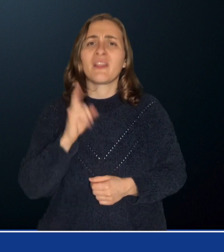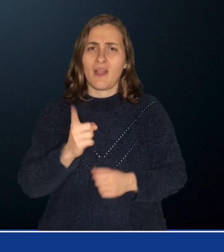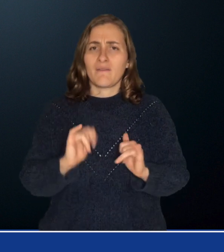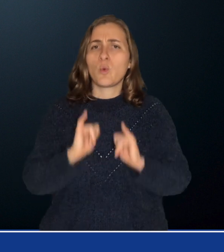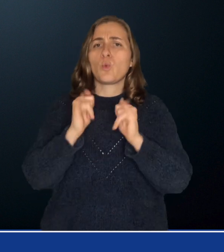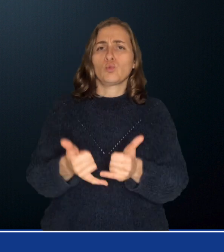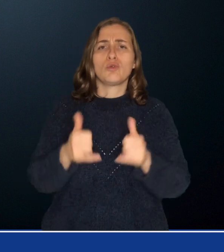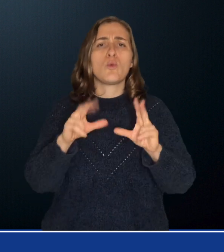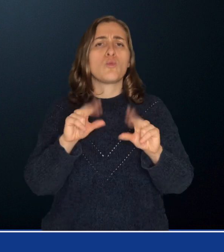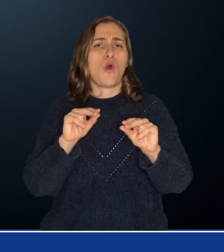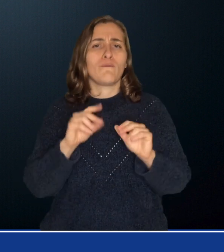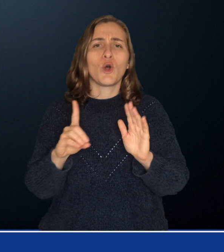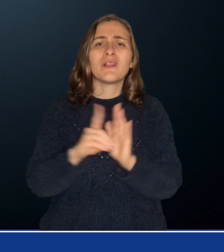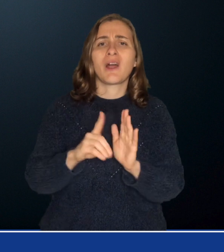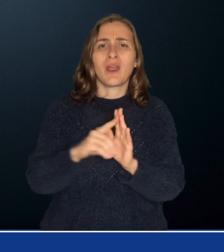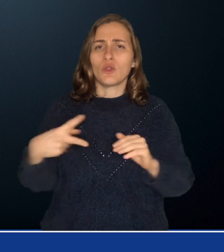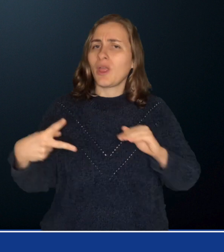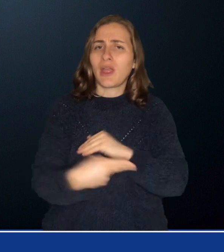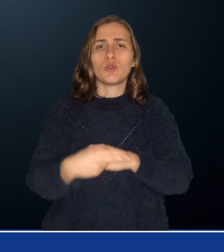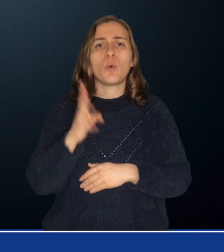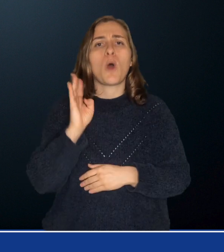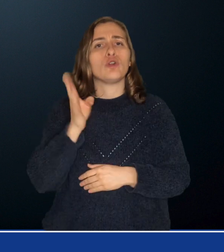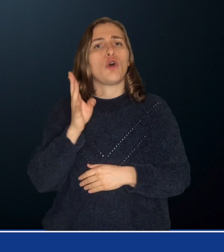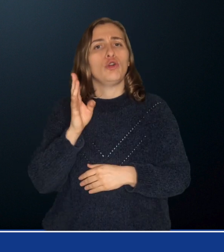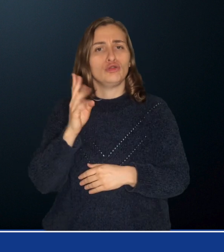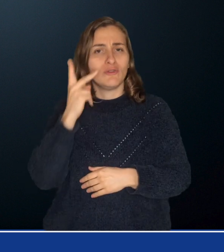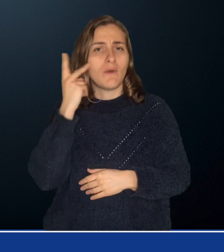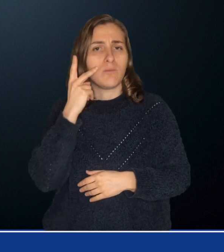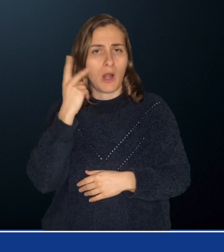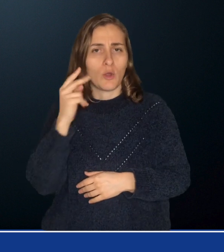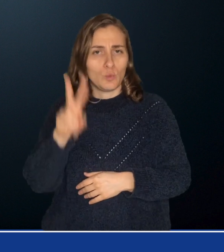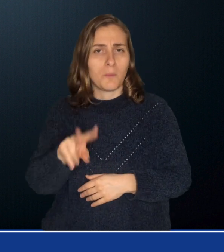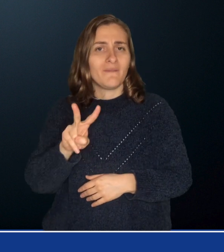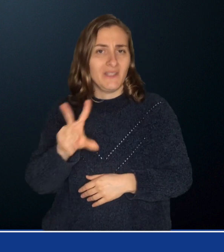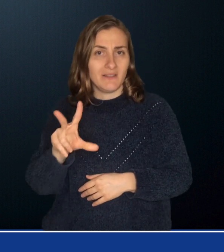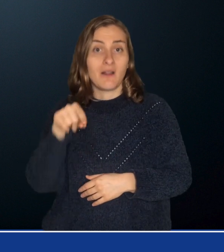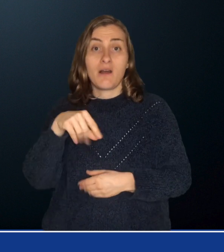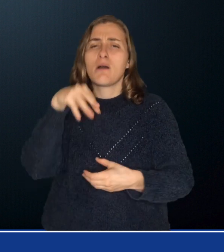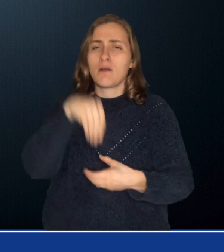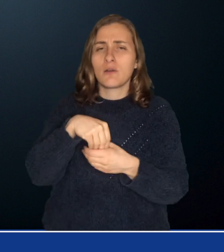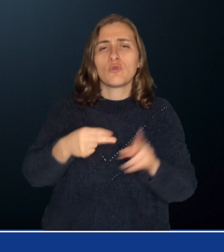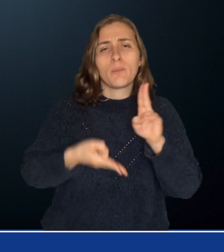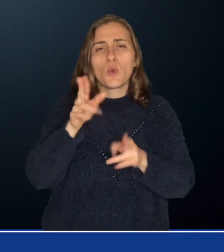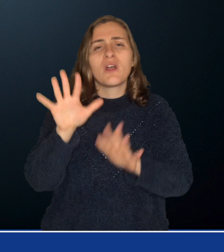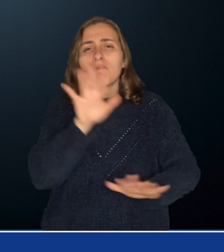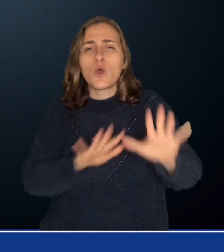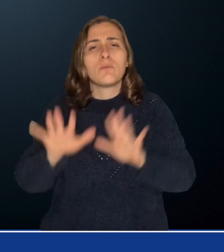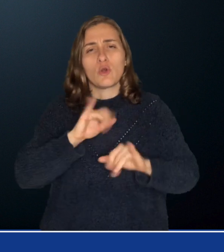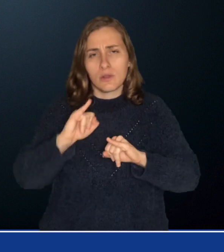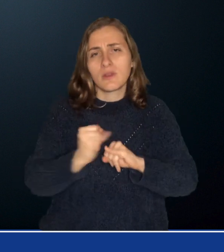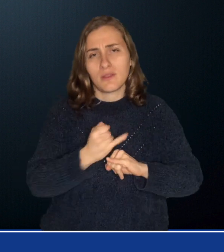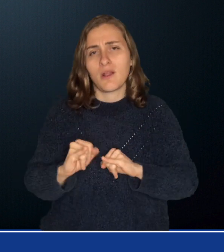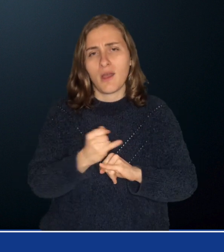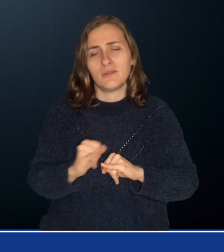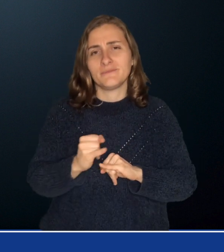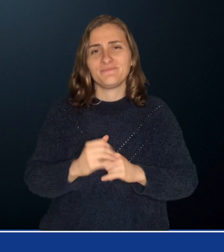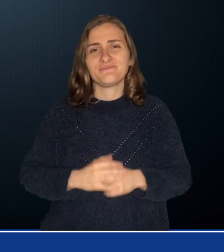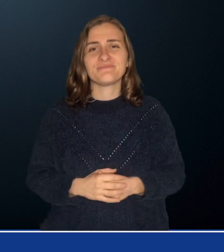ma i dettagli saranno descritti in un decreto attuativo che sarà adottato entro il 14 febbraio.